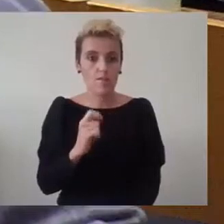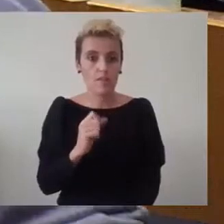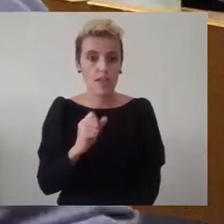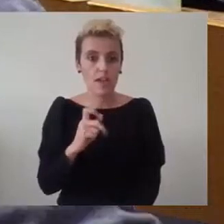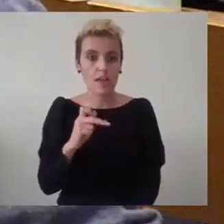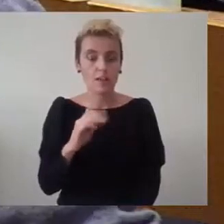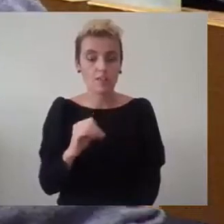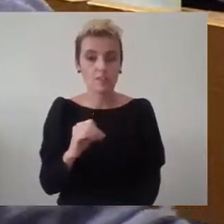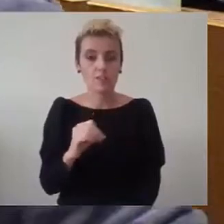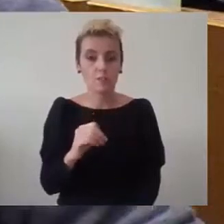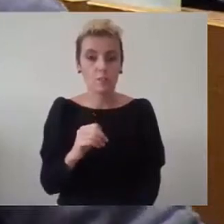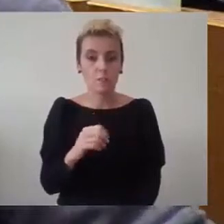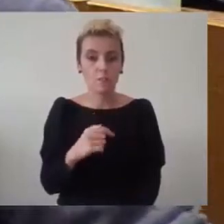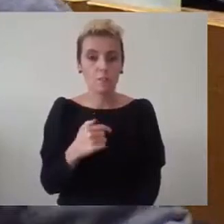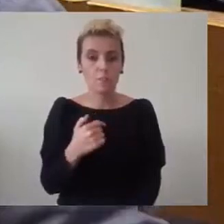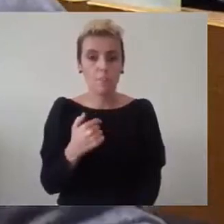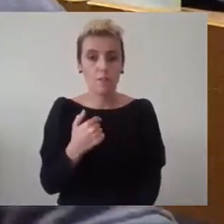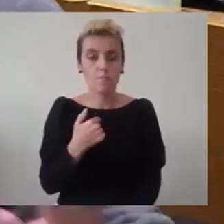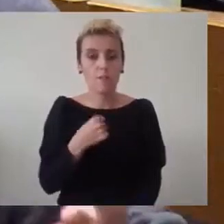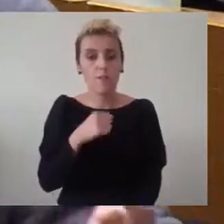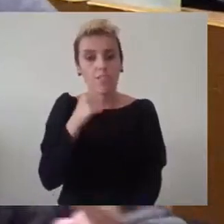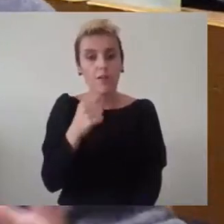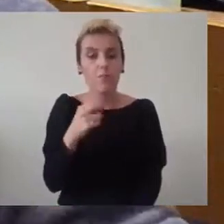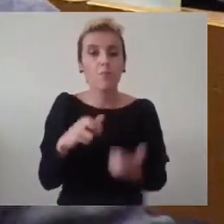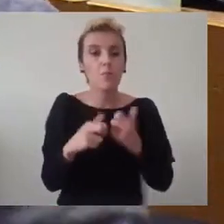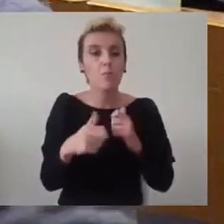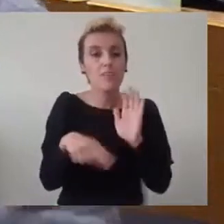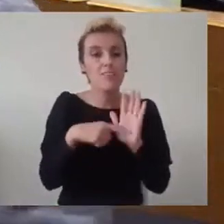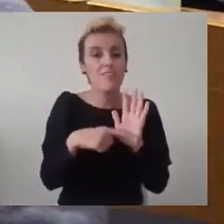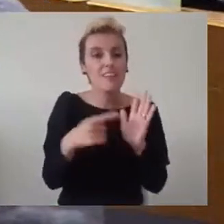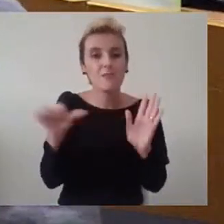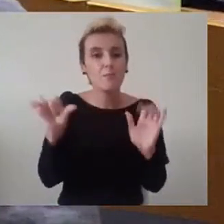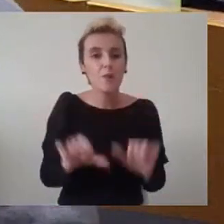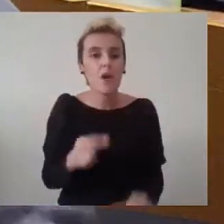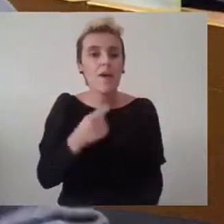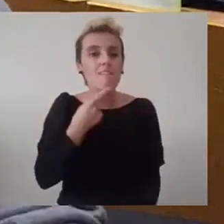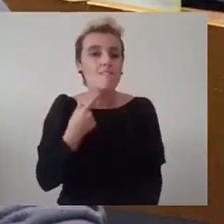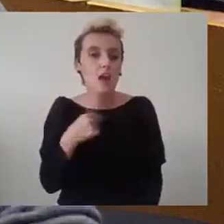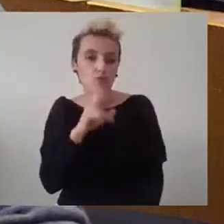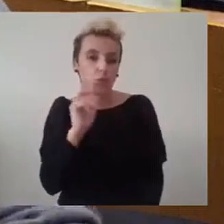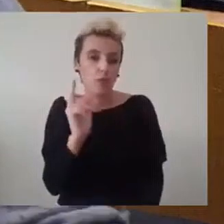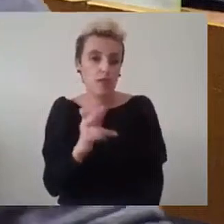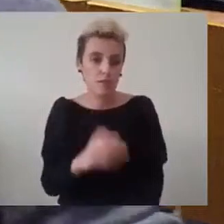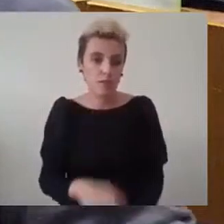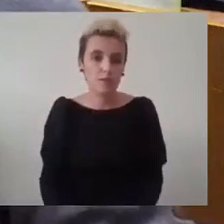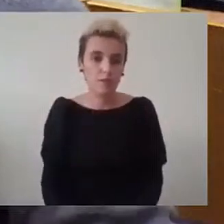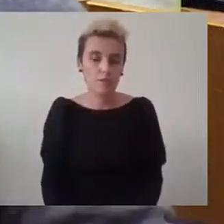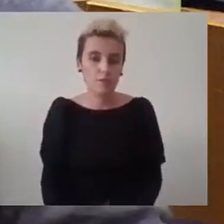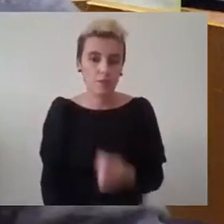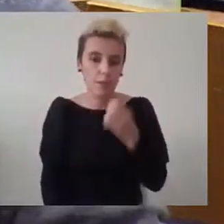constantemente na tentação de lhe responder, ao Deputado João Viegas. Eu